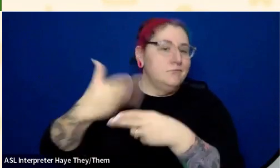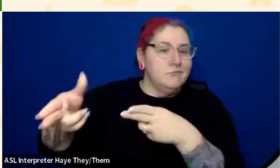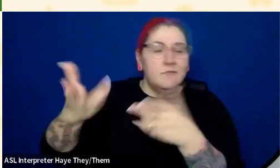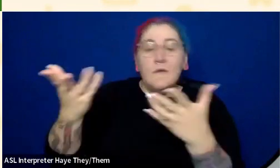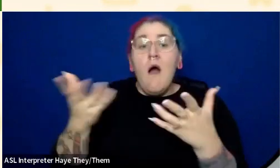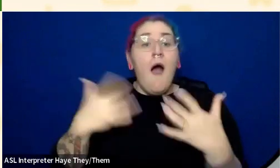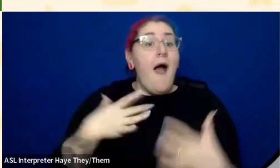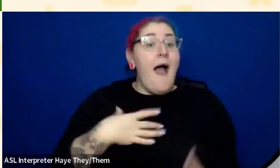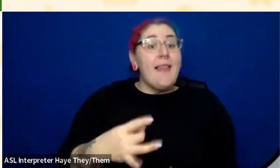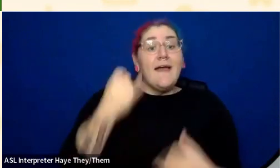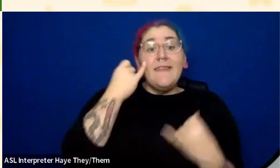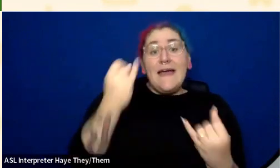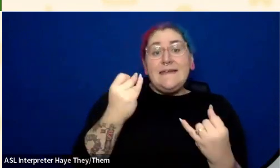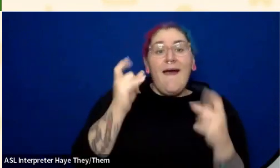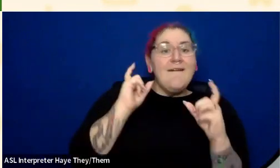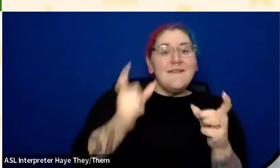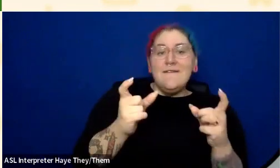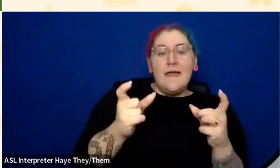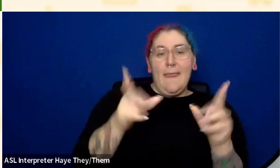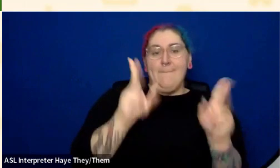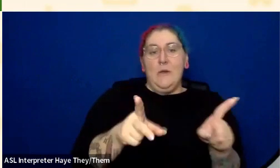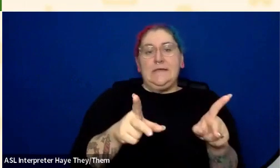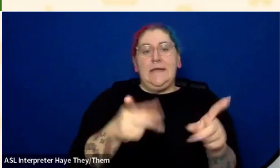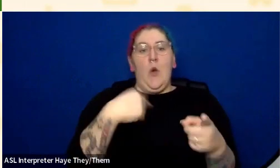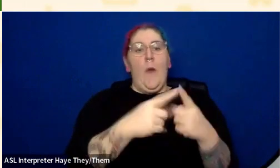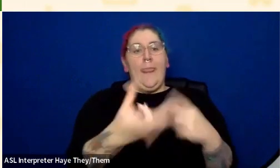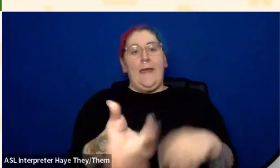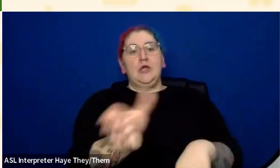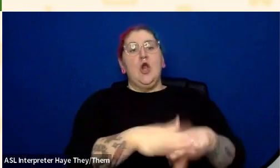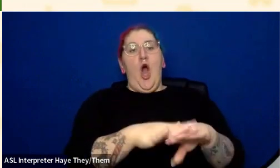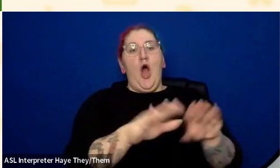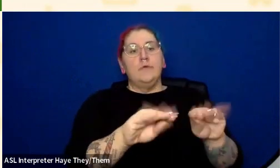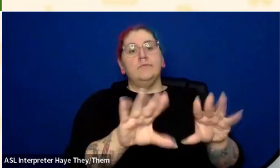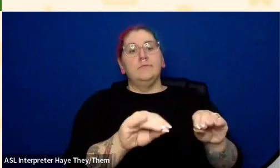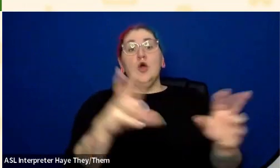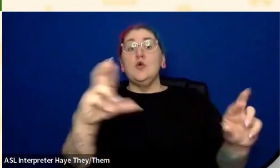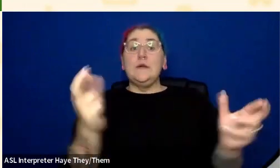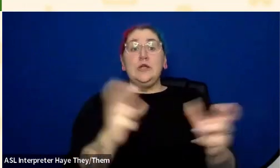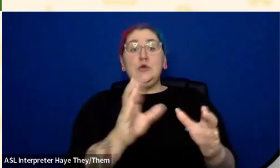que activó el movimiento reducido para permitir que el sitio web muestre el movimiento si quisieran.